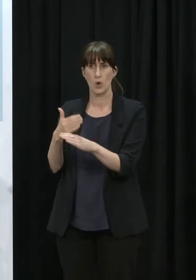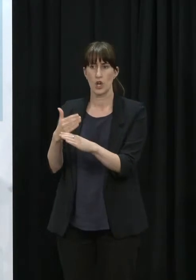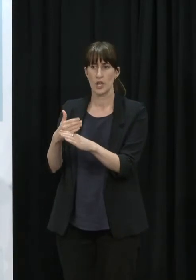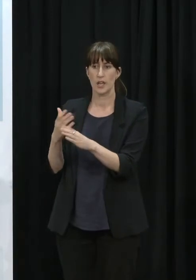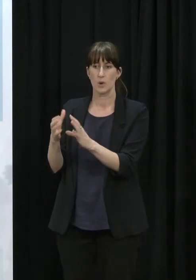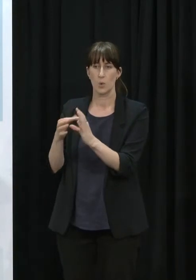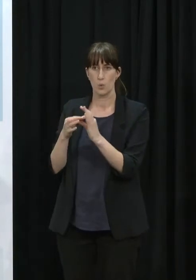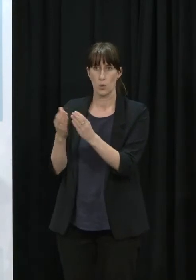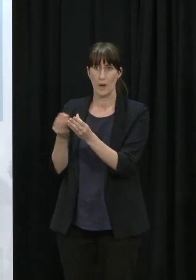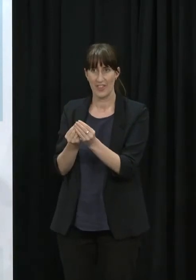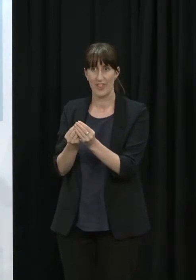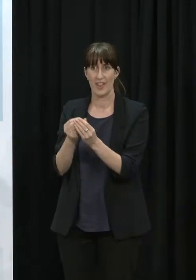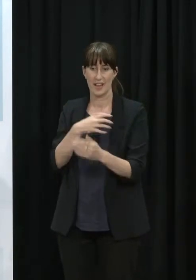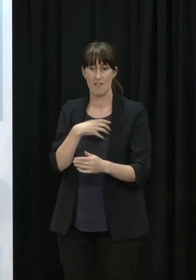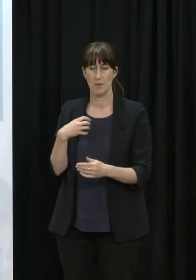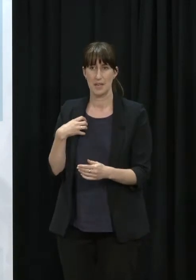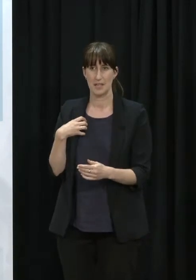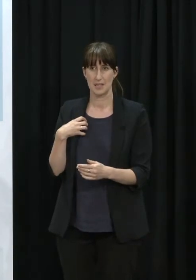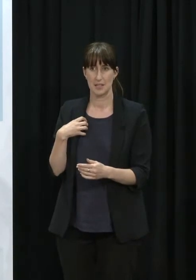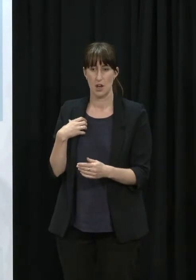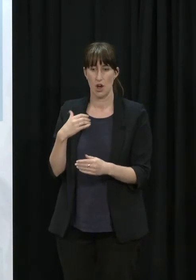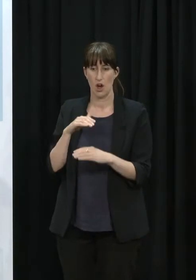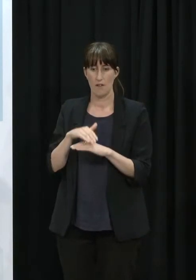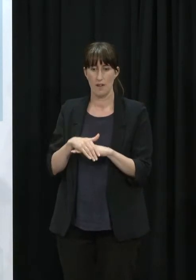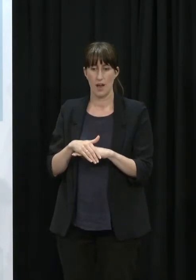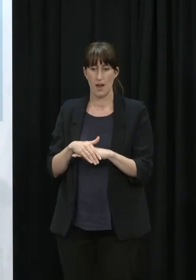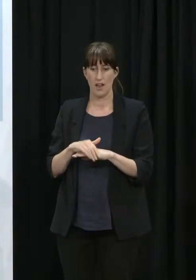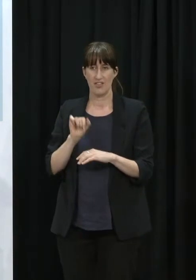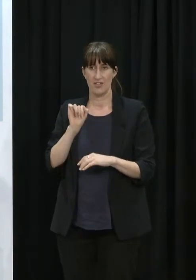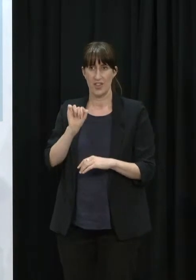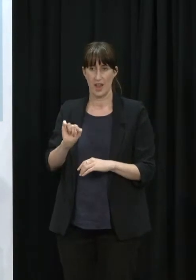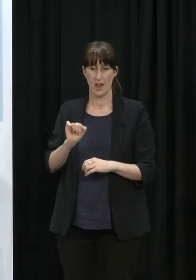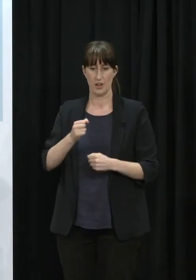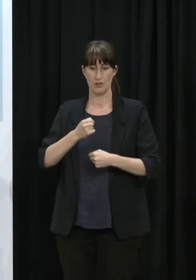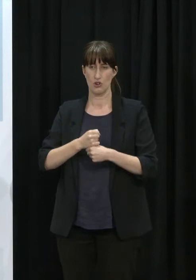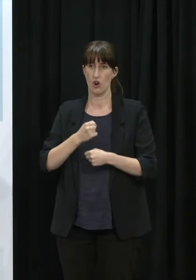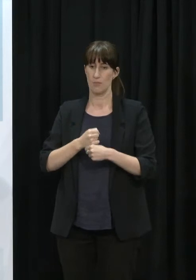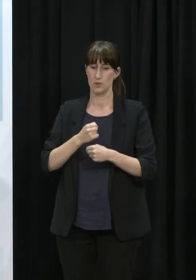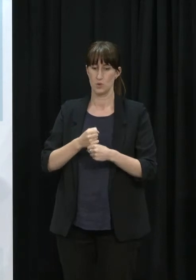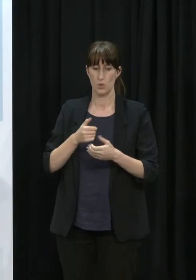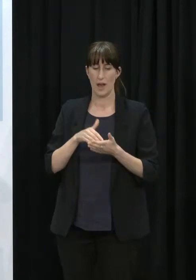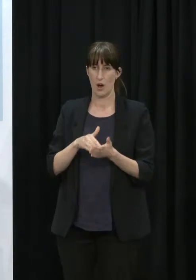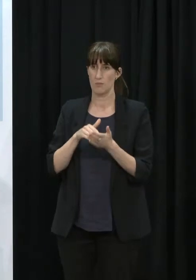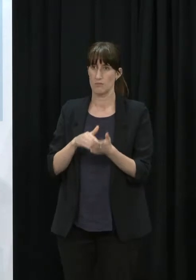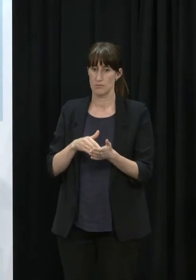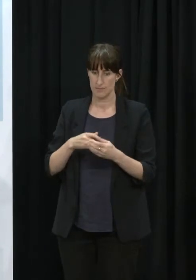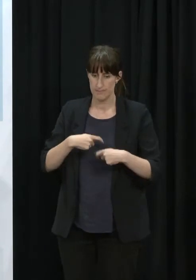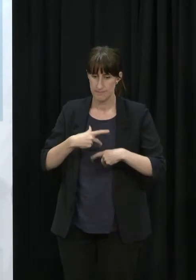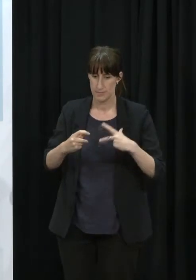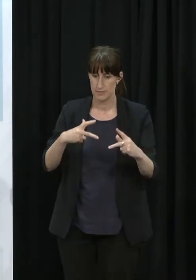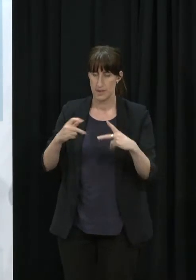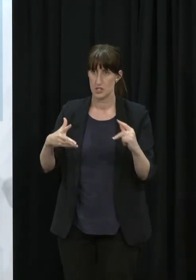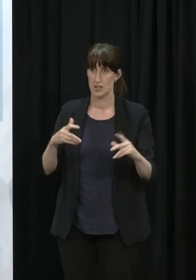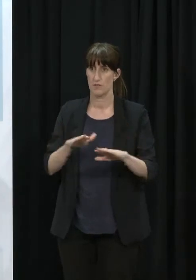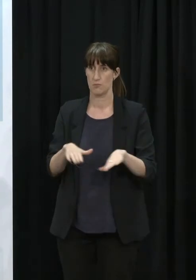kawanatanga i tenei wa. Ka tohu